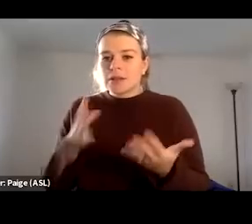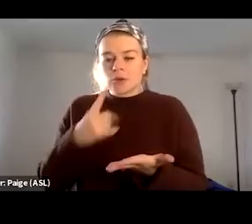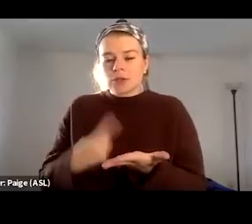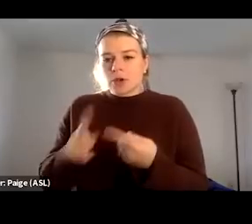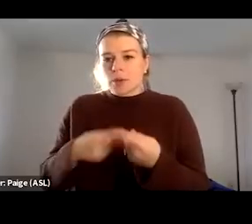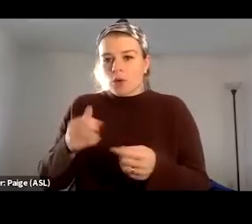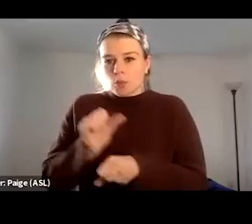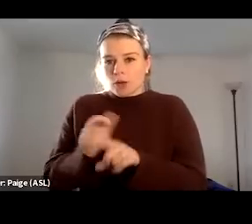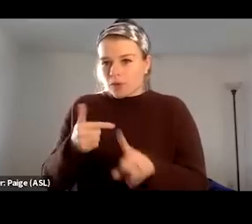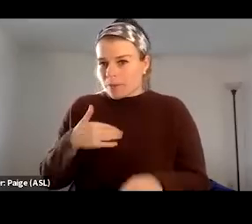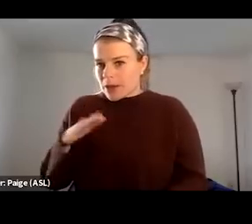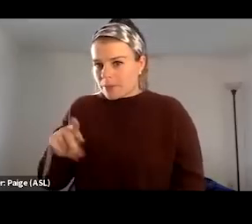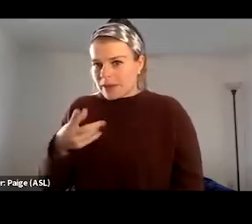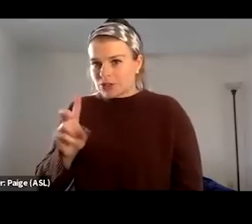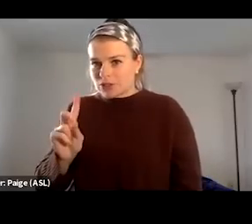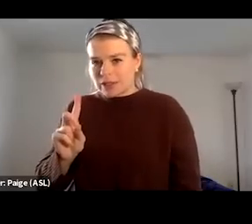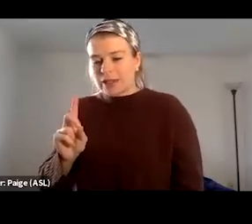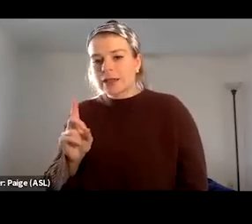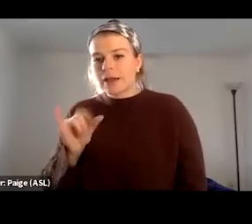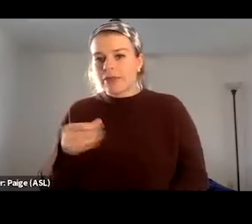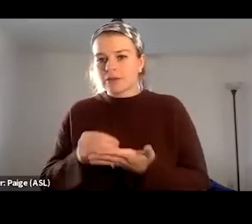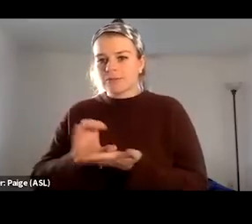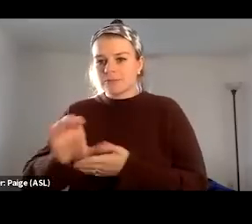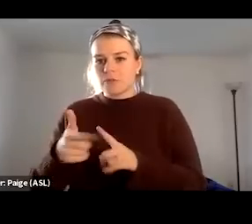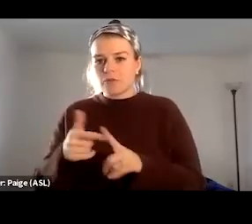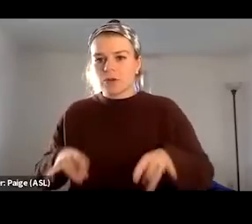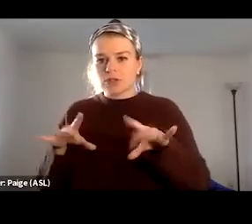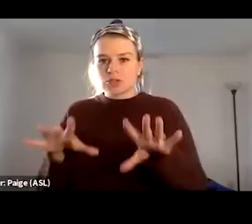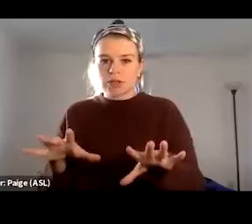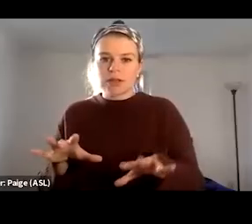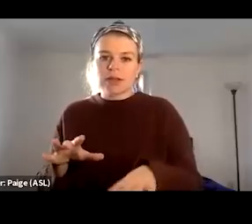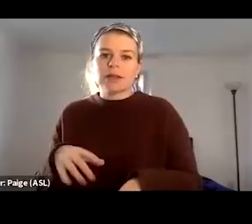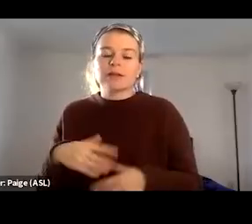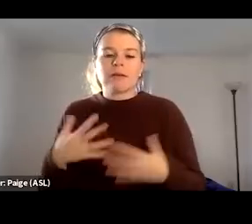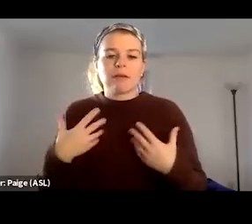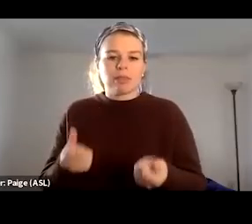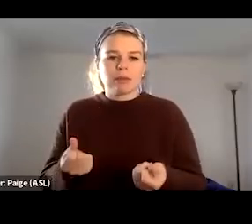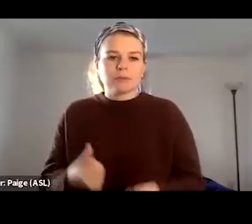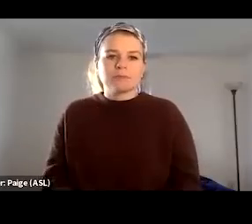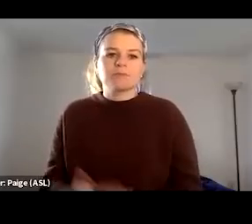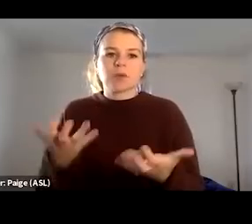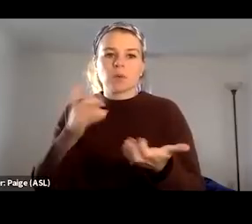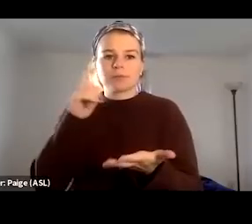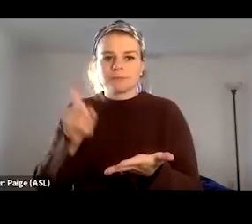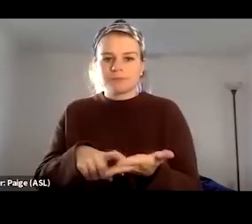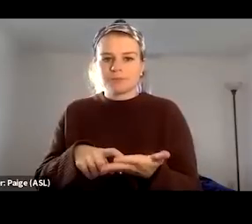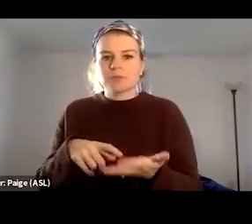que fue en la Universidad de Western Sydney y financiado por Australian Rotary Health. También quería agradecer a la Fundación Haymarket,